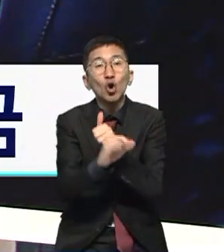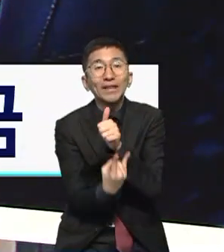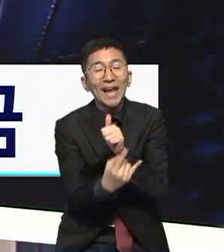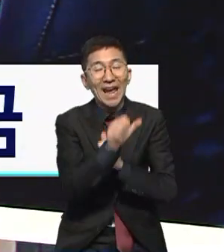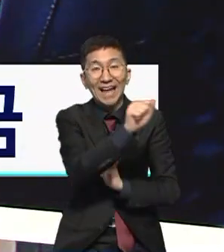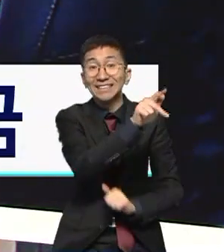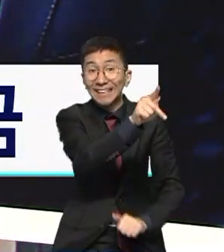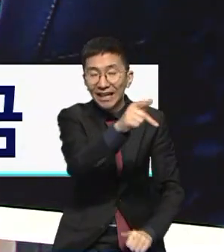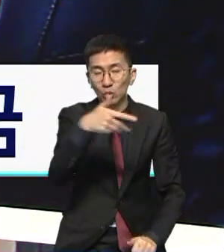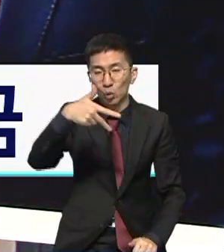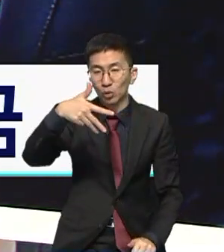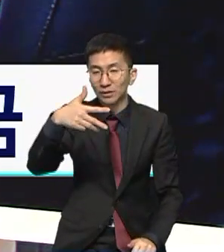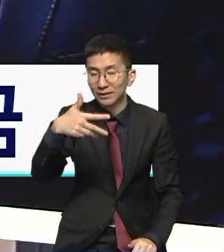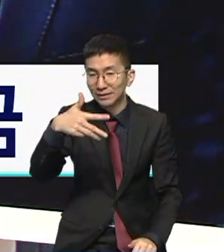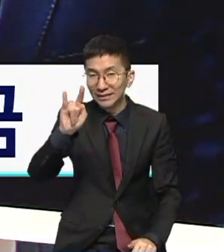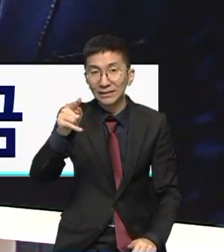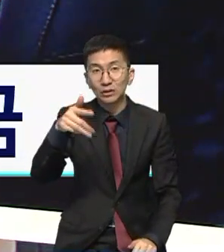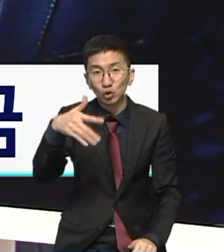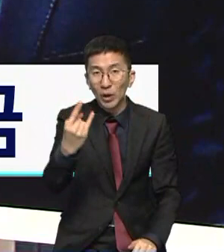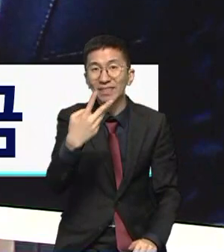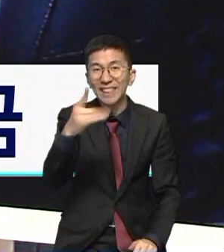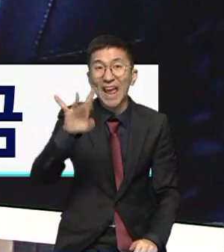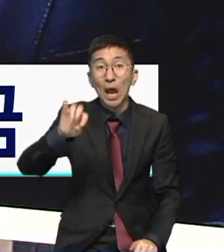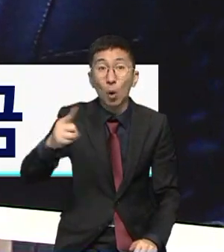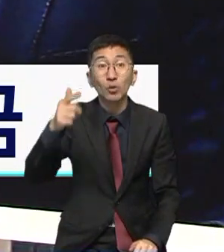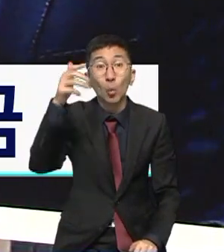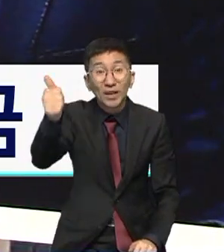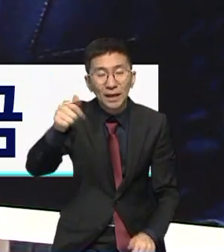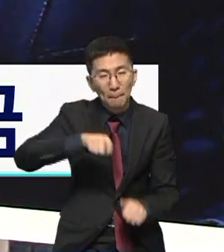공정거래위원회가 SK와 최태원 회장에게 과징금 16억 원을 부과했습니다.